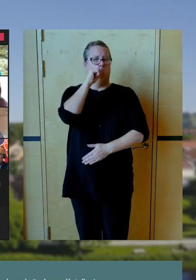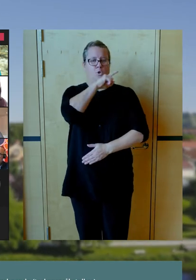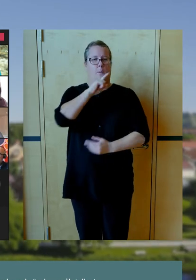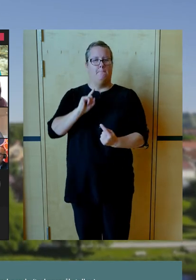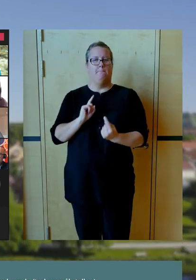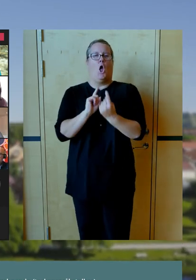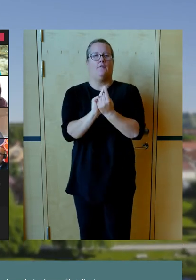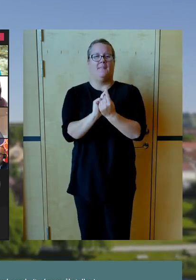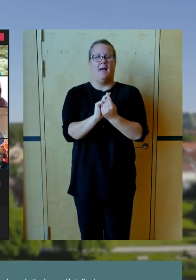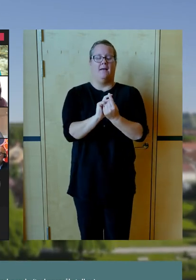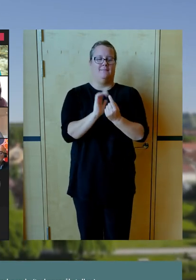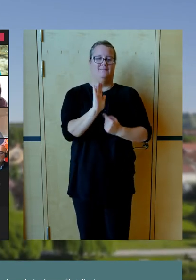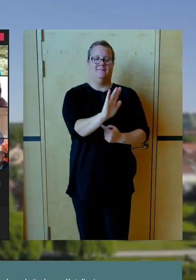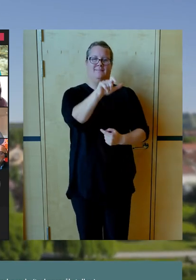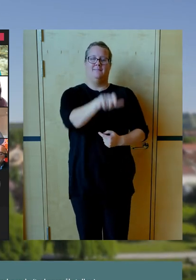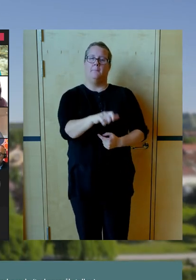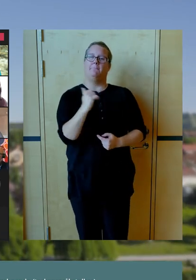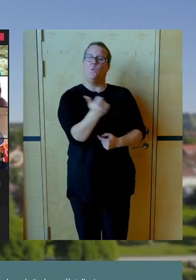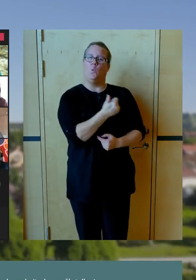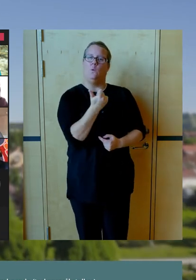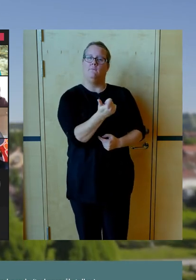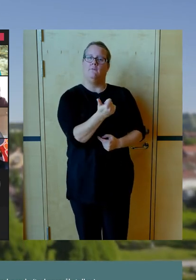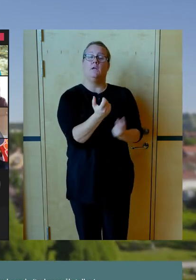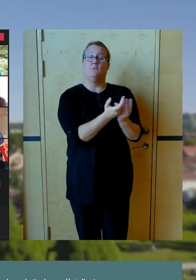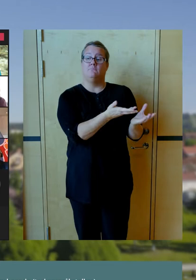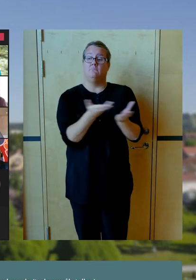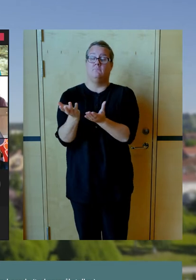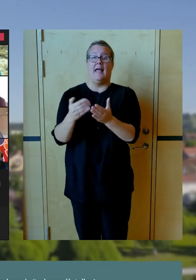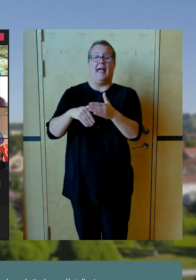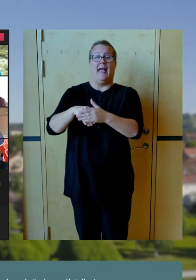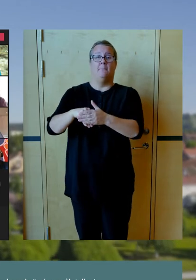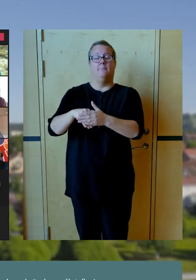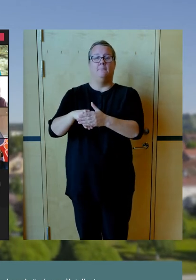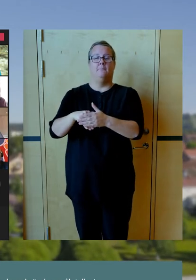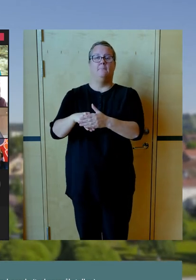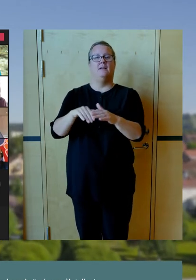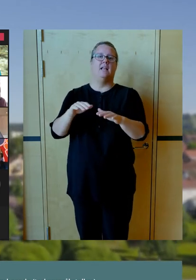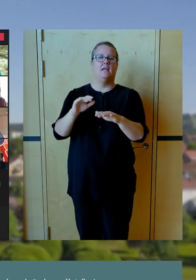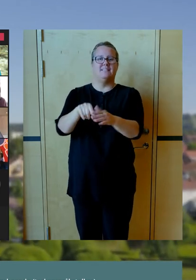Särskilt boende och hemsjukvård det enda alternativet Det är inte så att man kan välja utan Men